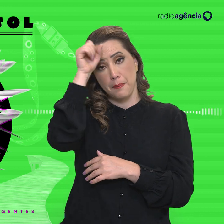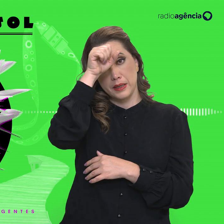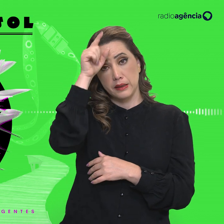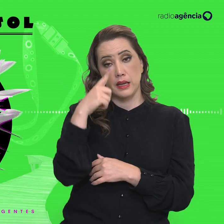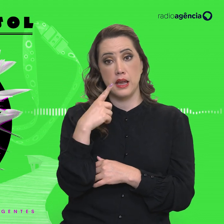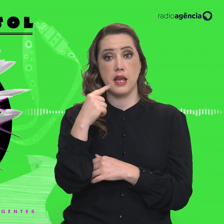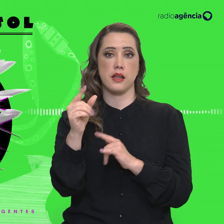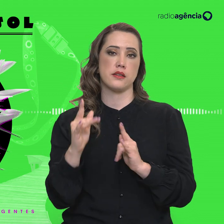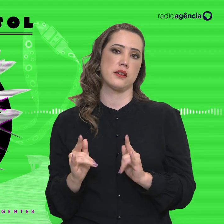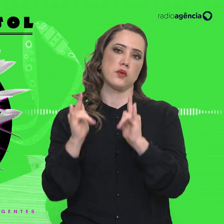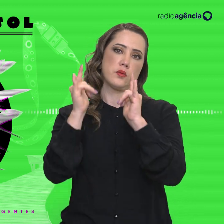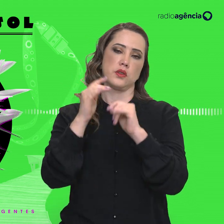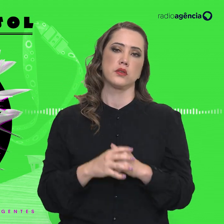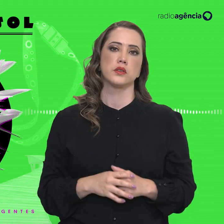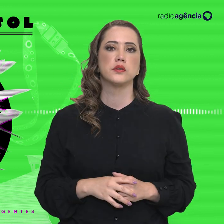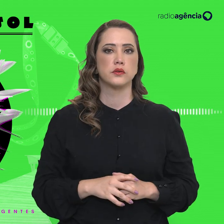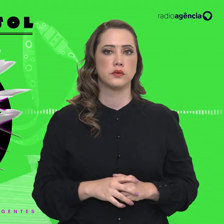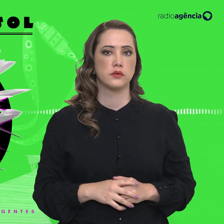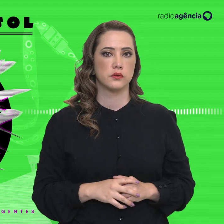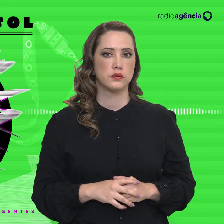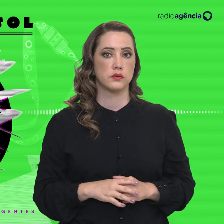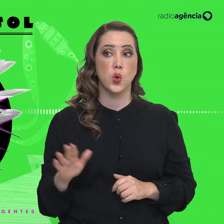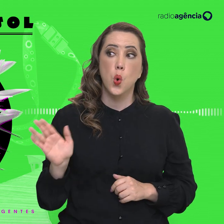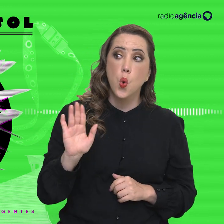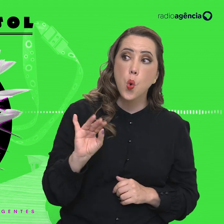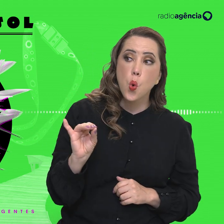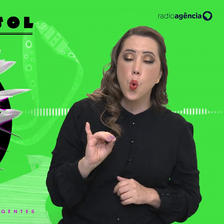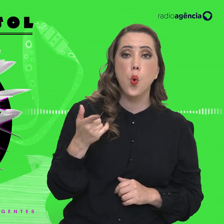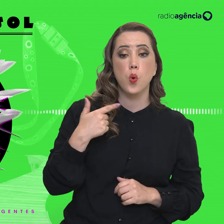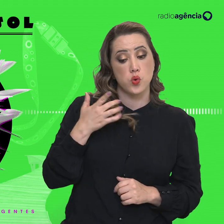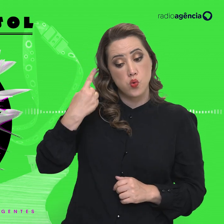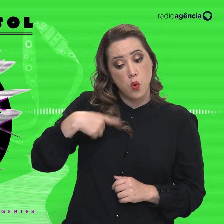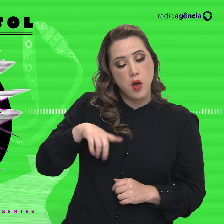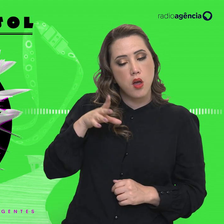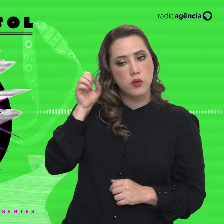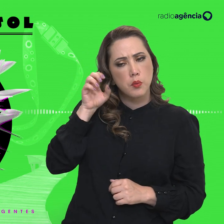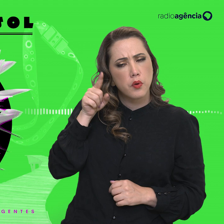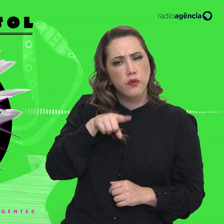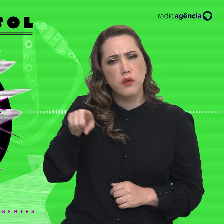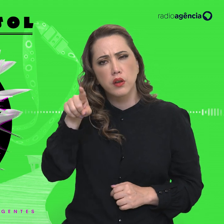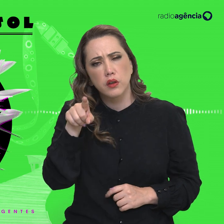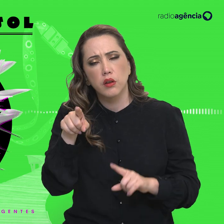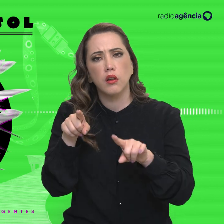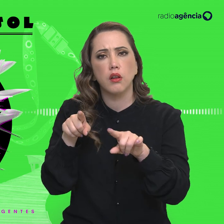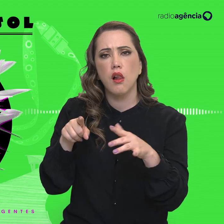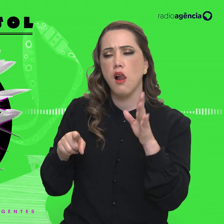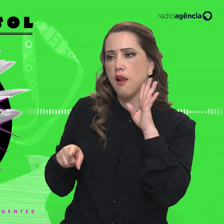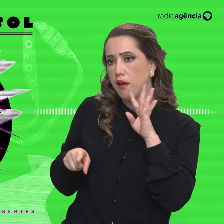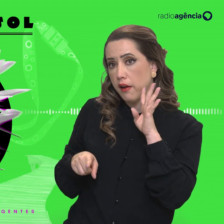[Voz brasileira do Harrison na Série Nosso Jeito de Ser] AJ, é o Harrison. Tá me ouvindo? (Câmbio). Isso é tão legal! Câmbio!